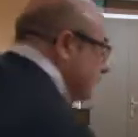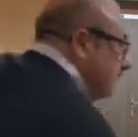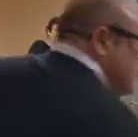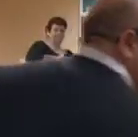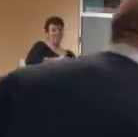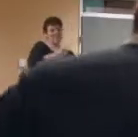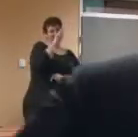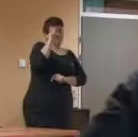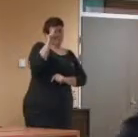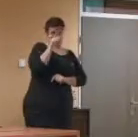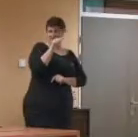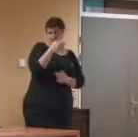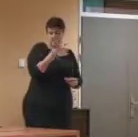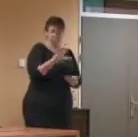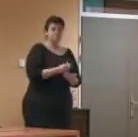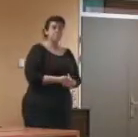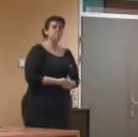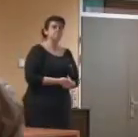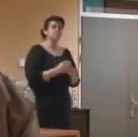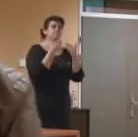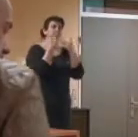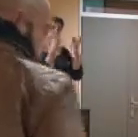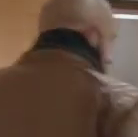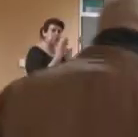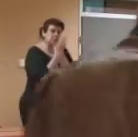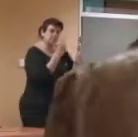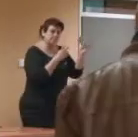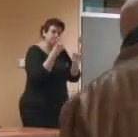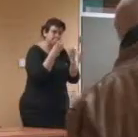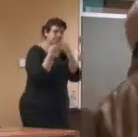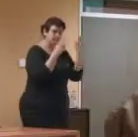buenos días a todos y a todas, gracias por venir.